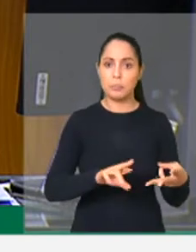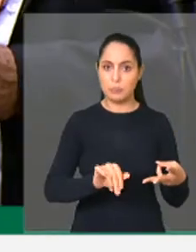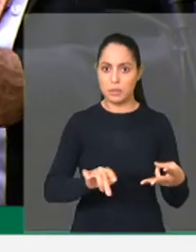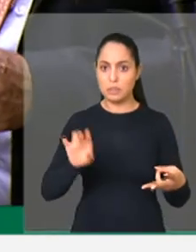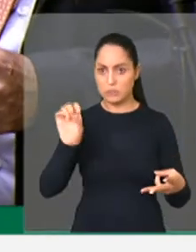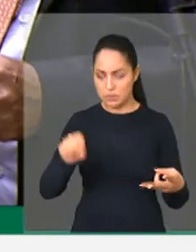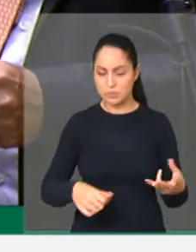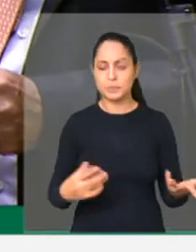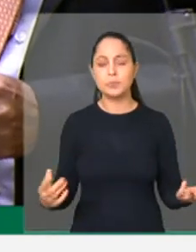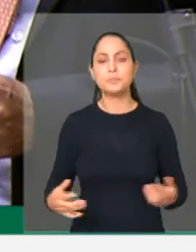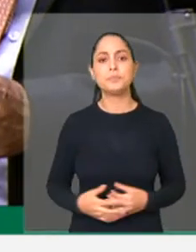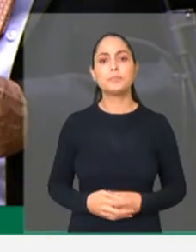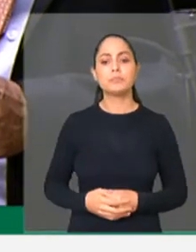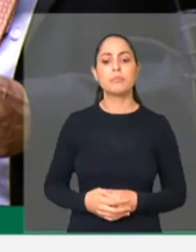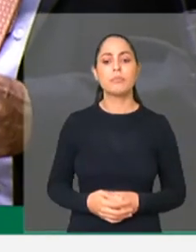ENTREGUE É MESA DA CASA DESDE A SEMANA PASSADA. ESSE DEBATE